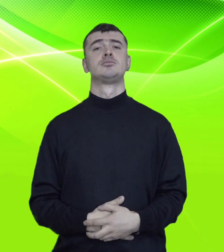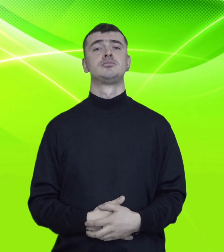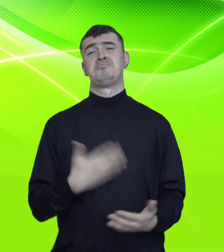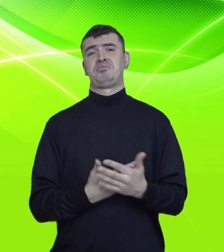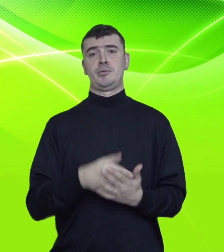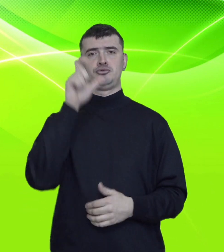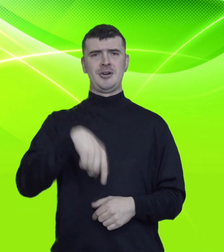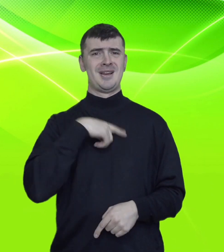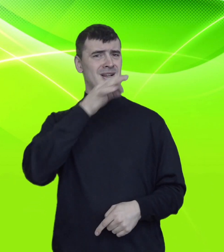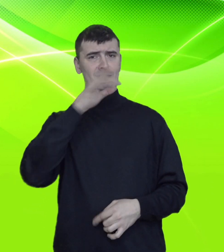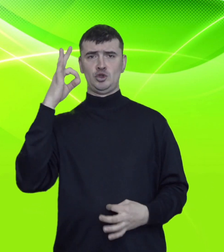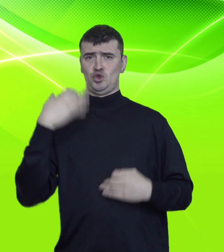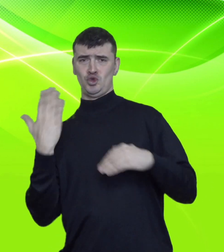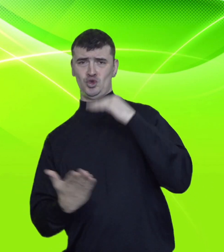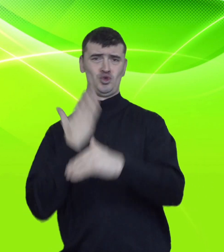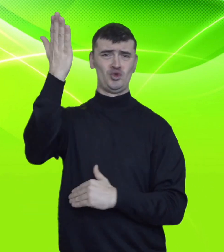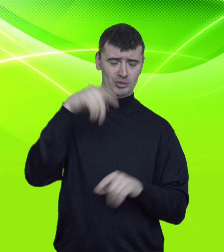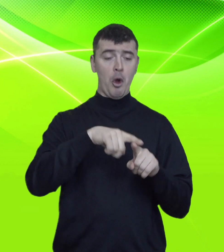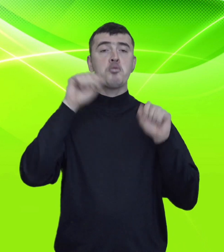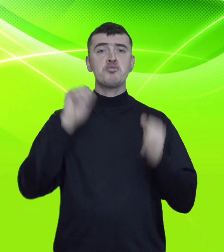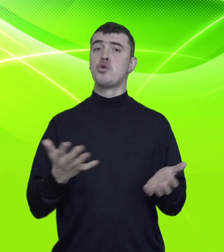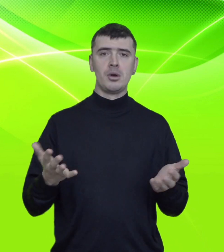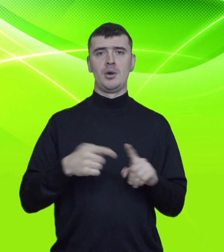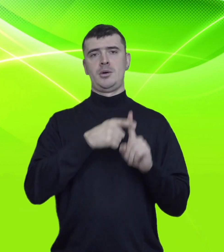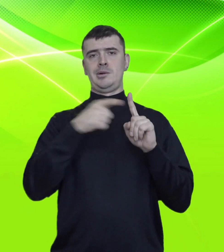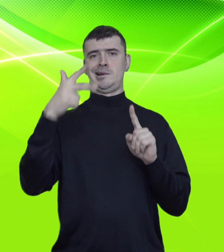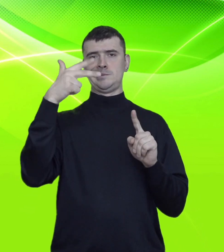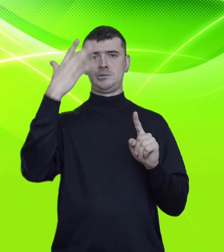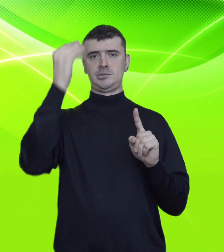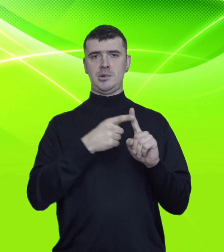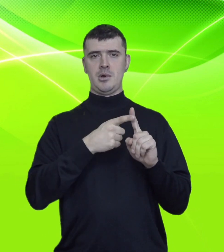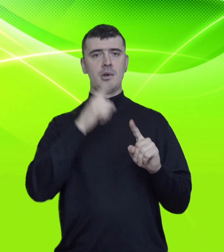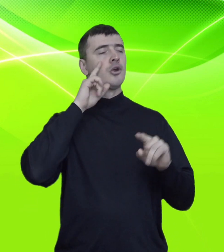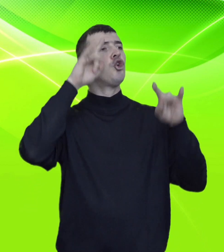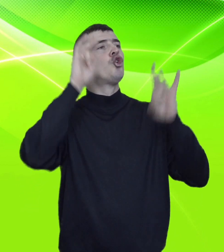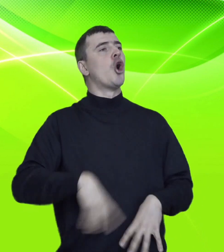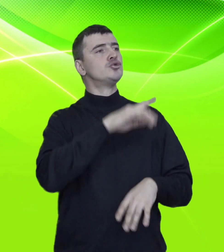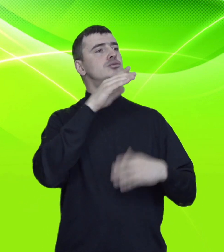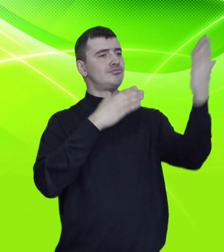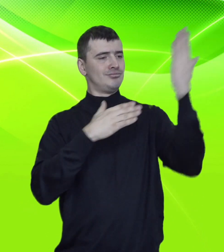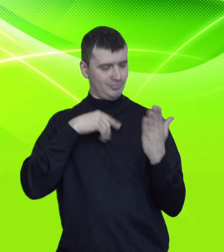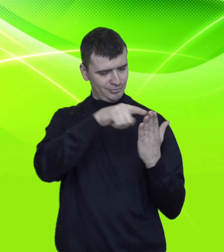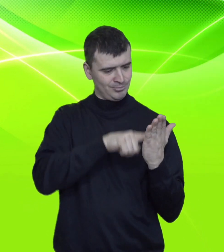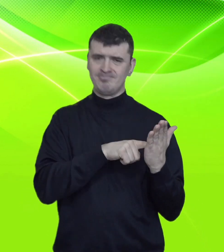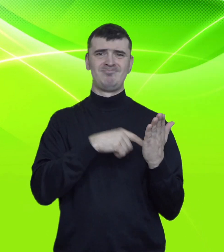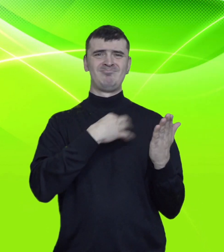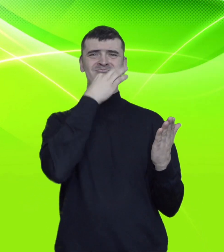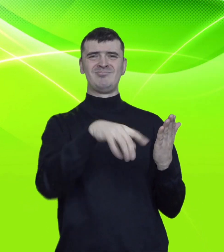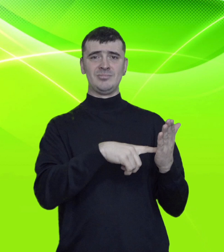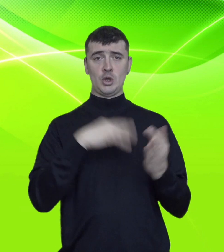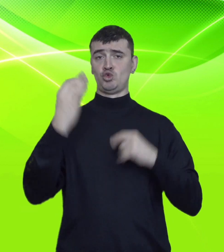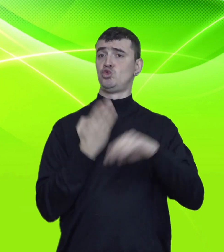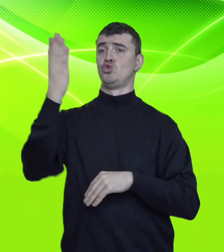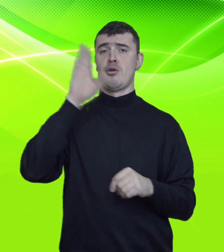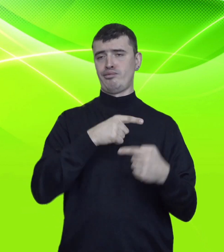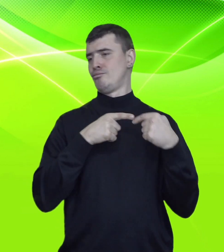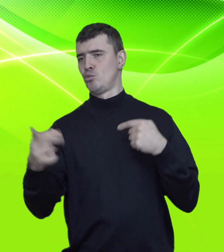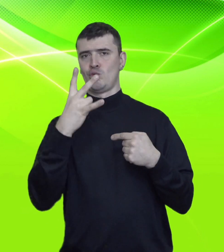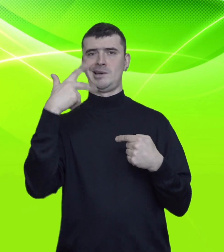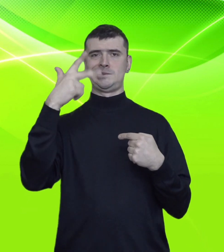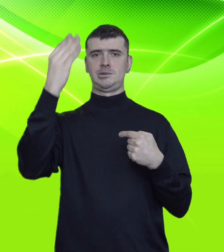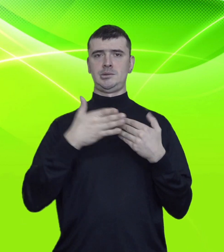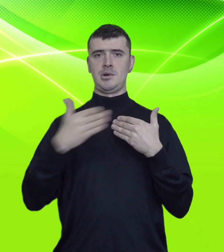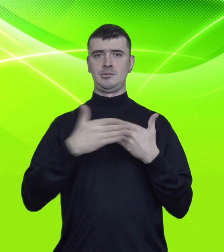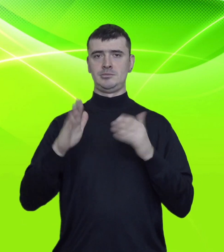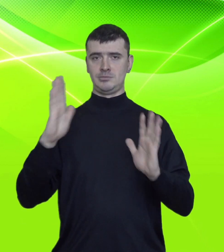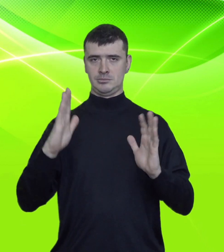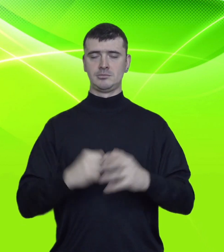При этом гражданин может обратиться в суд в течение 30 дней после вступления решения в силу,